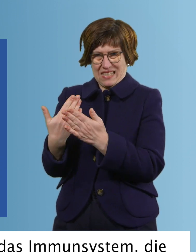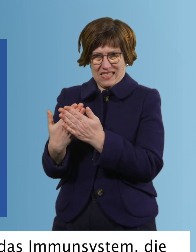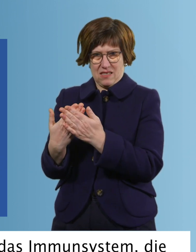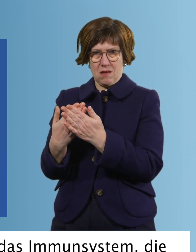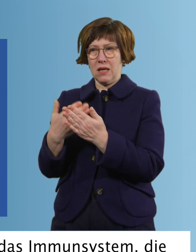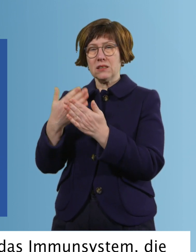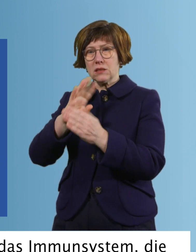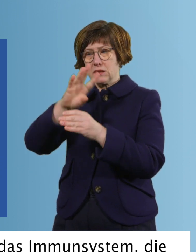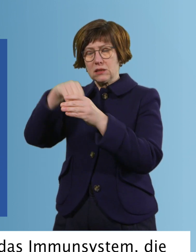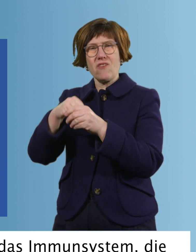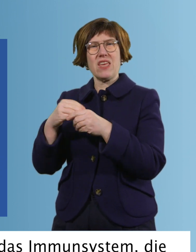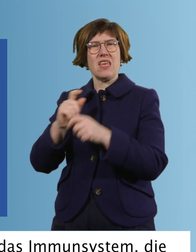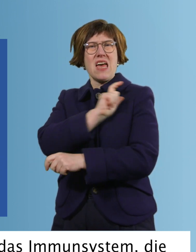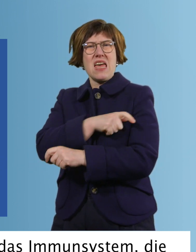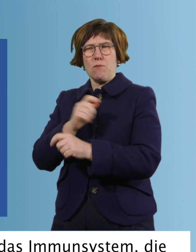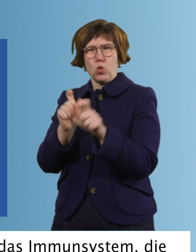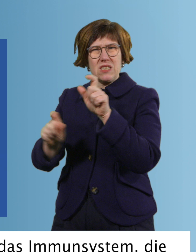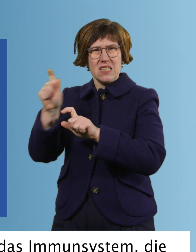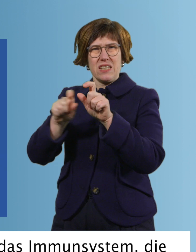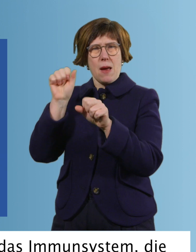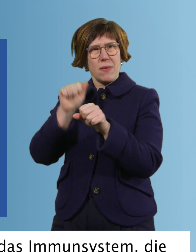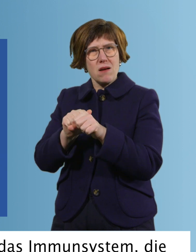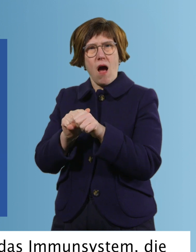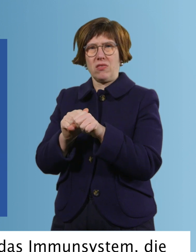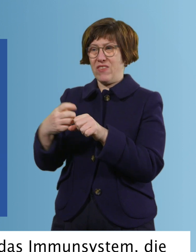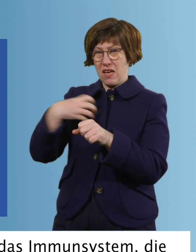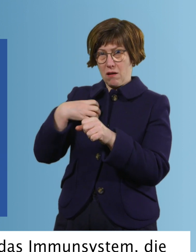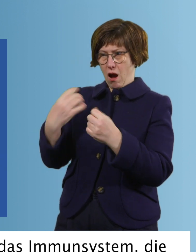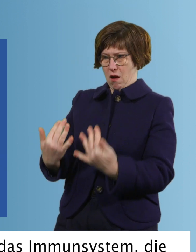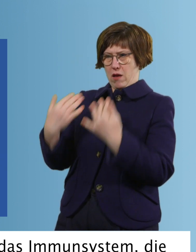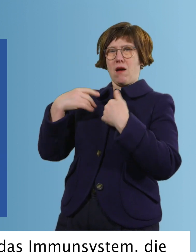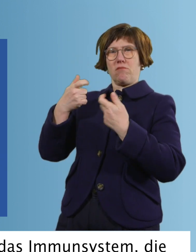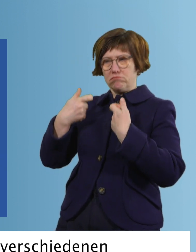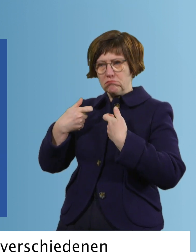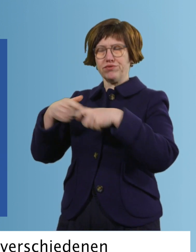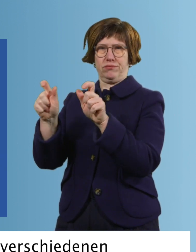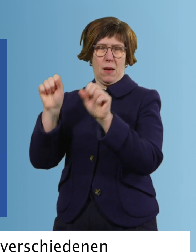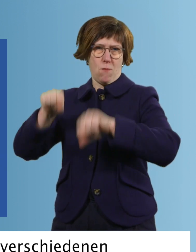Diese befähigen das Immunsystem, die Abwehr gegen den Krankheitserreger aufzubauen.